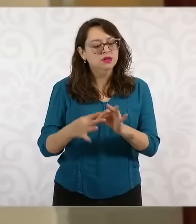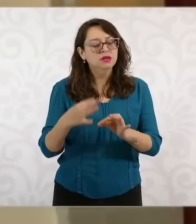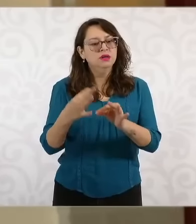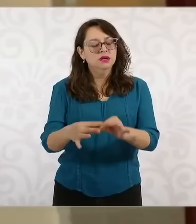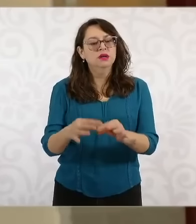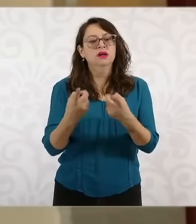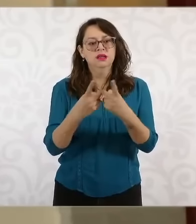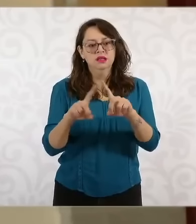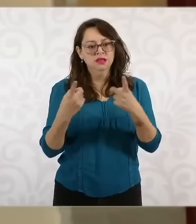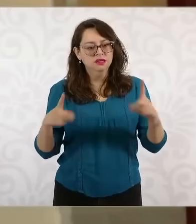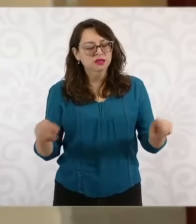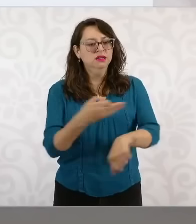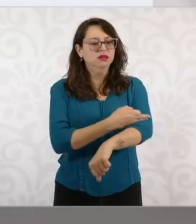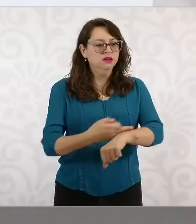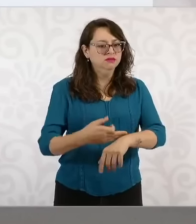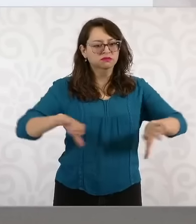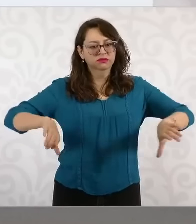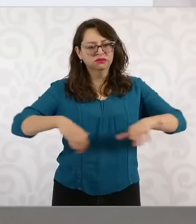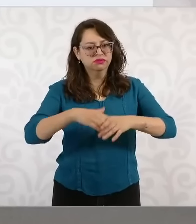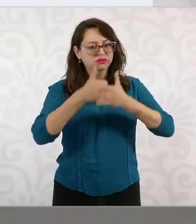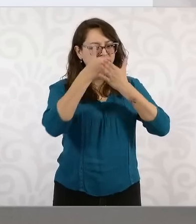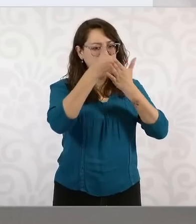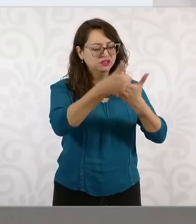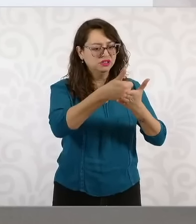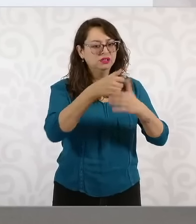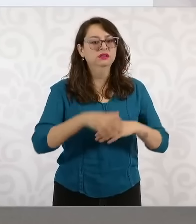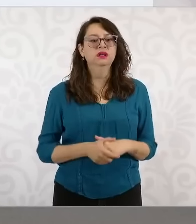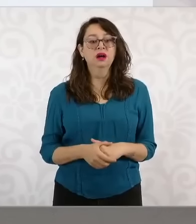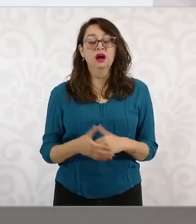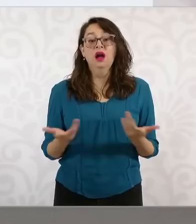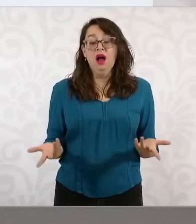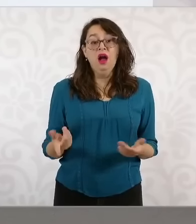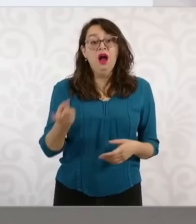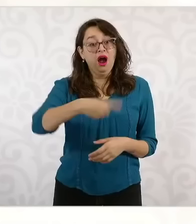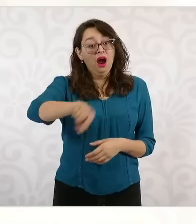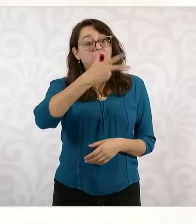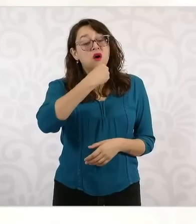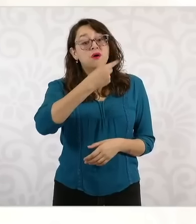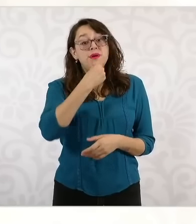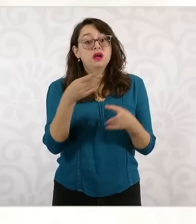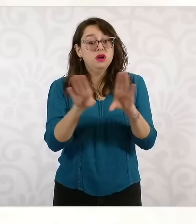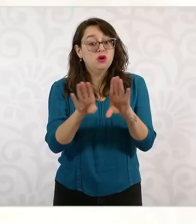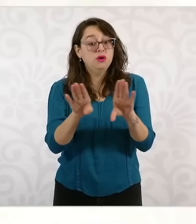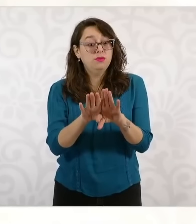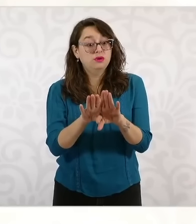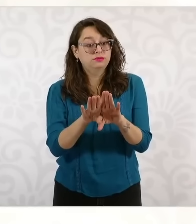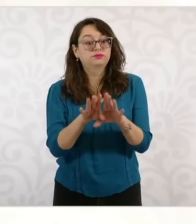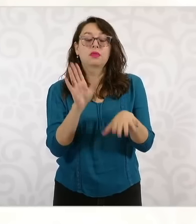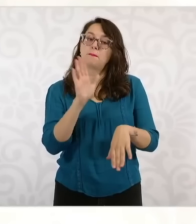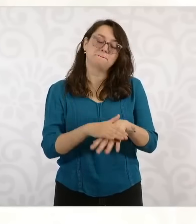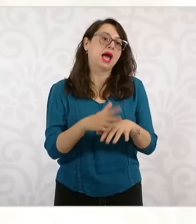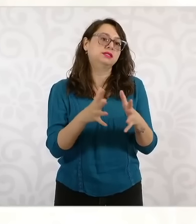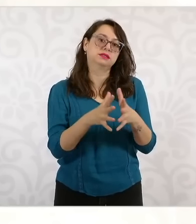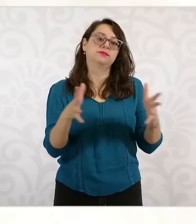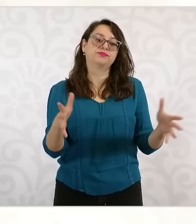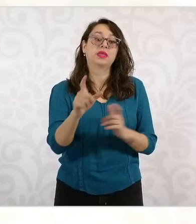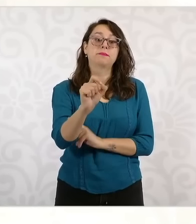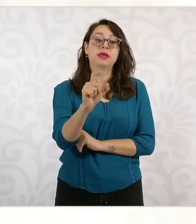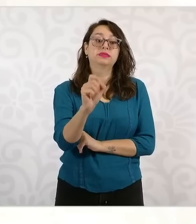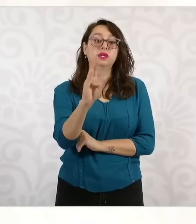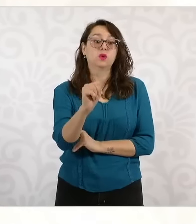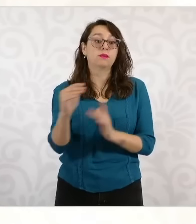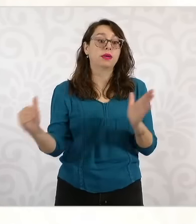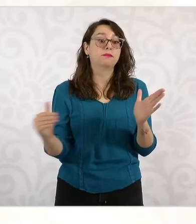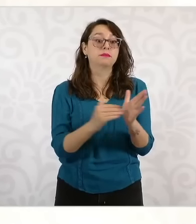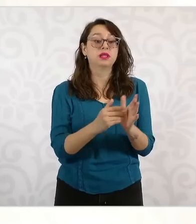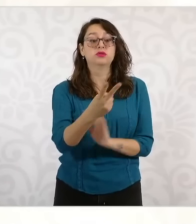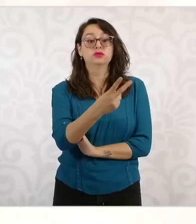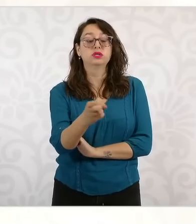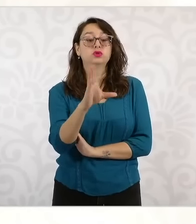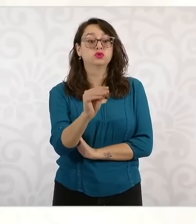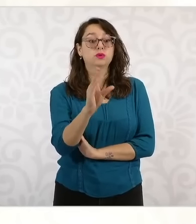para sus comunidades. Si seguimos aquí con ellos vamos a abarcar un universo mayor. Son 29299